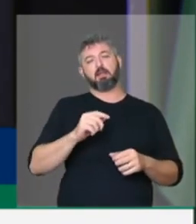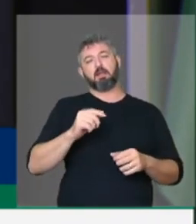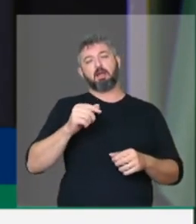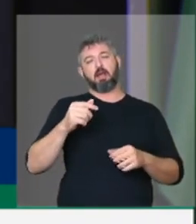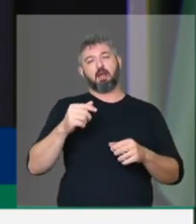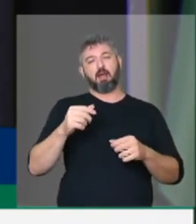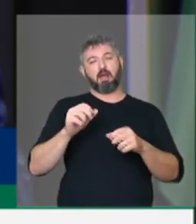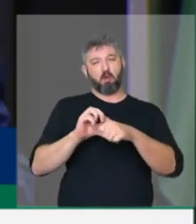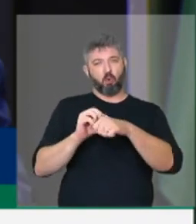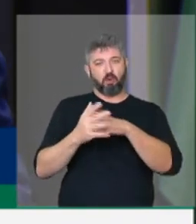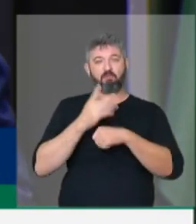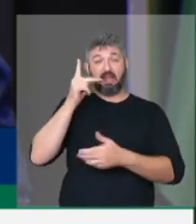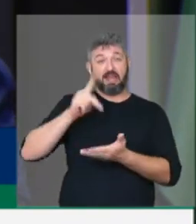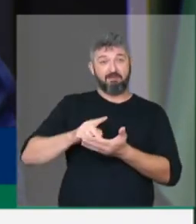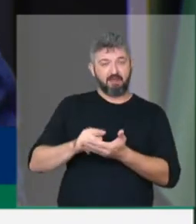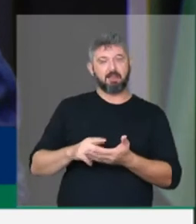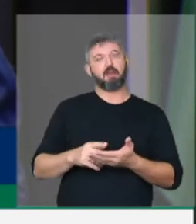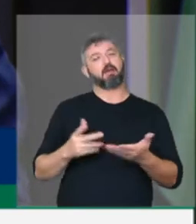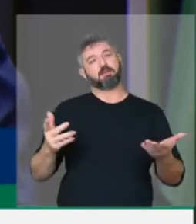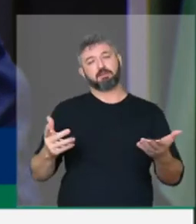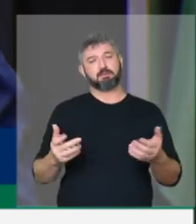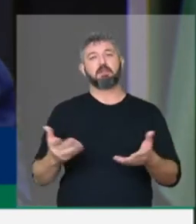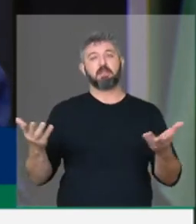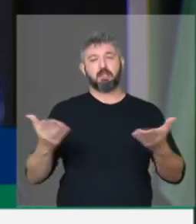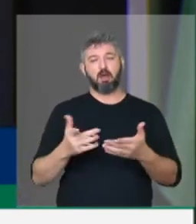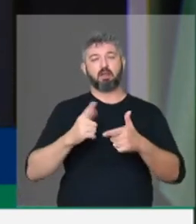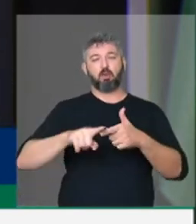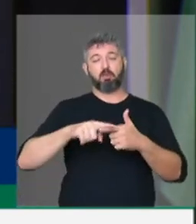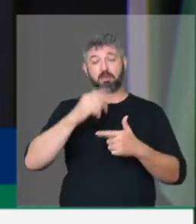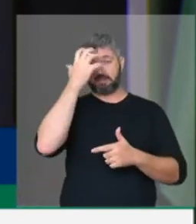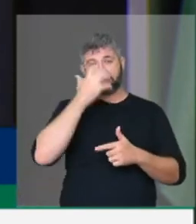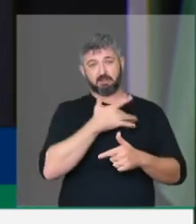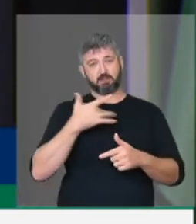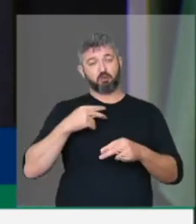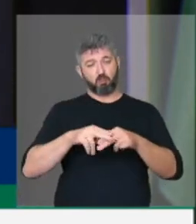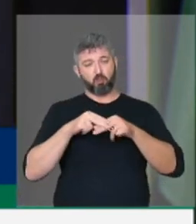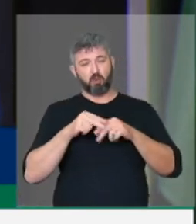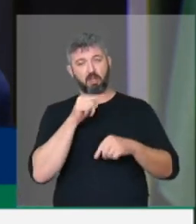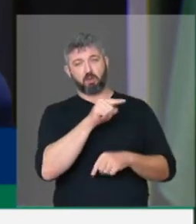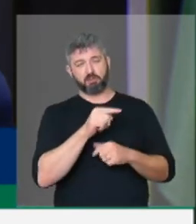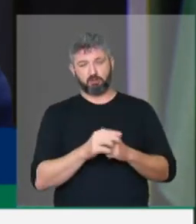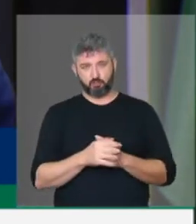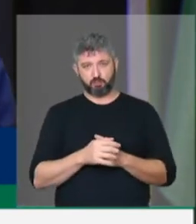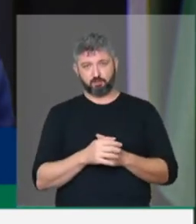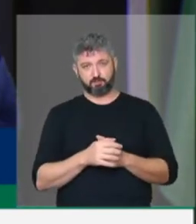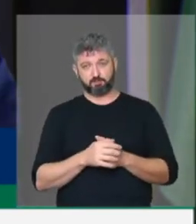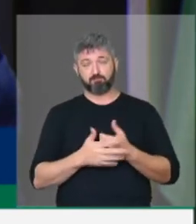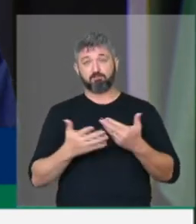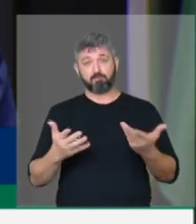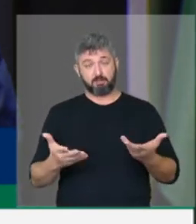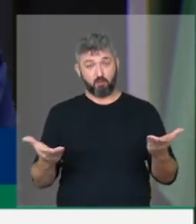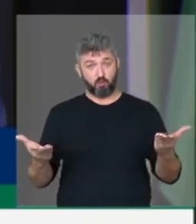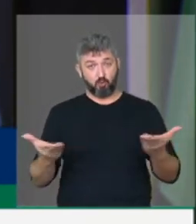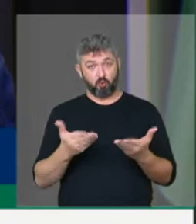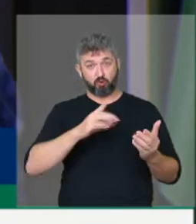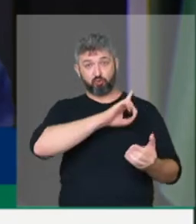BRASIL, ESPECIALMENTE, NESSE MOMENTO É SAÚDE. POR ISSO, PRESIDENTE QUERIA AQUI NO DIA MUNDIAL DA SAÚDE, DEIXAR O